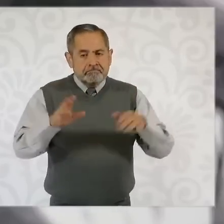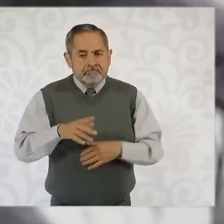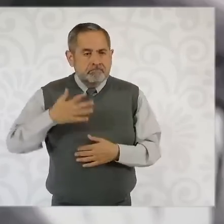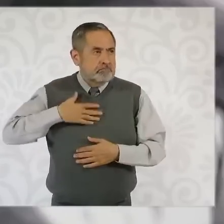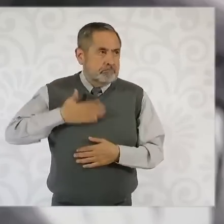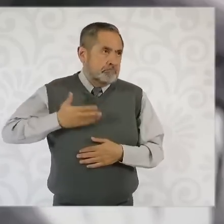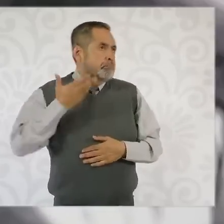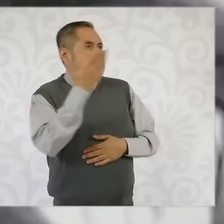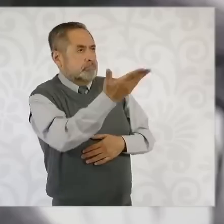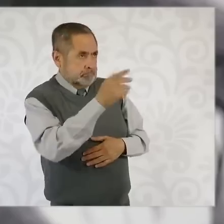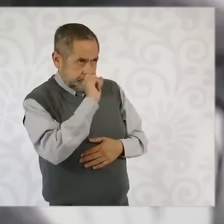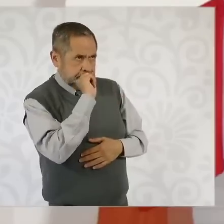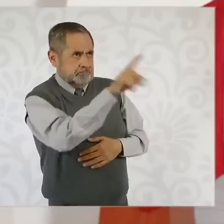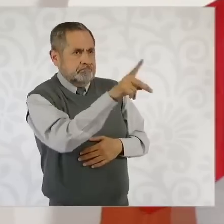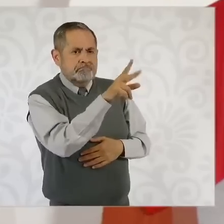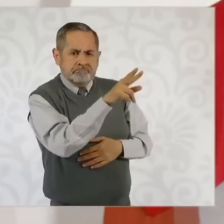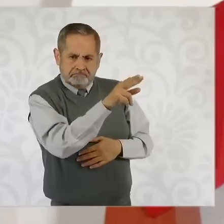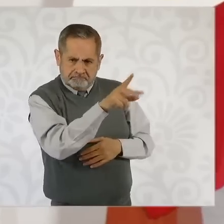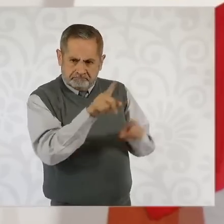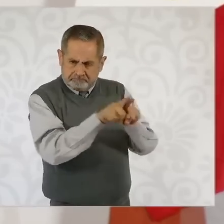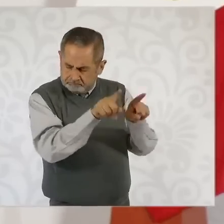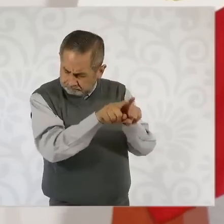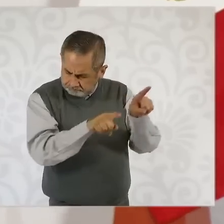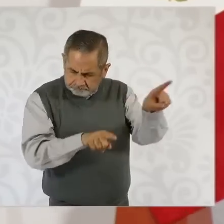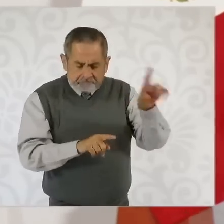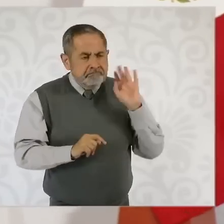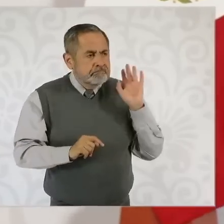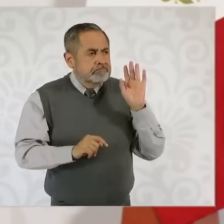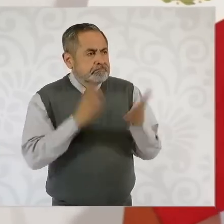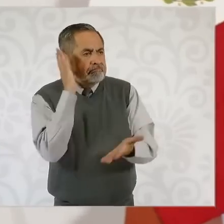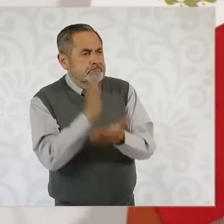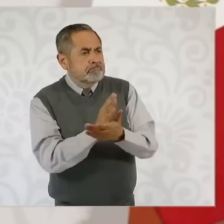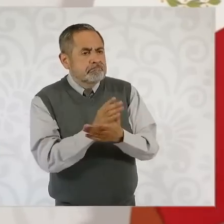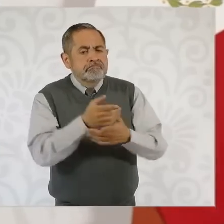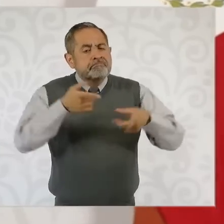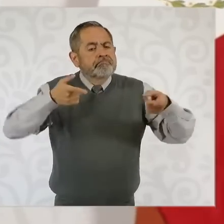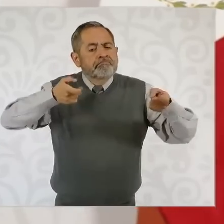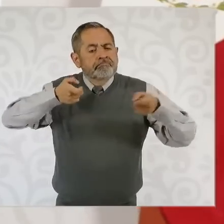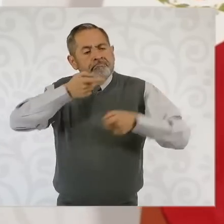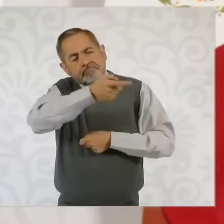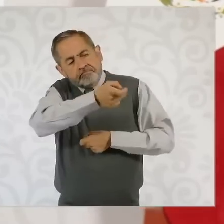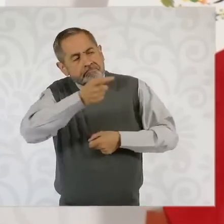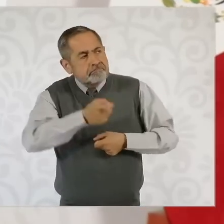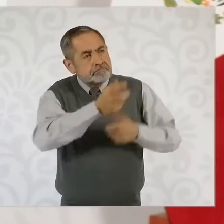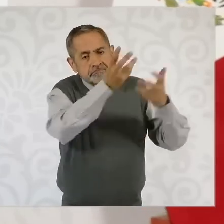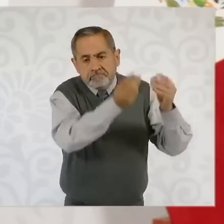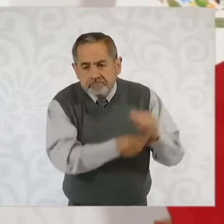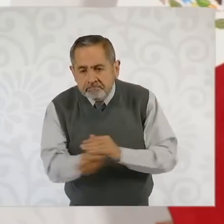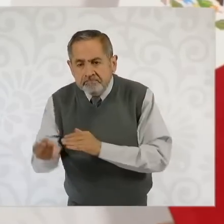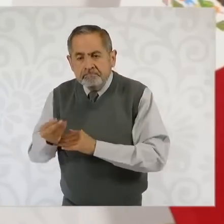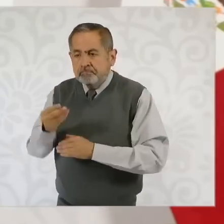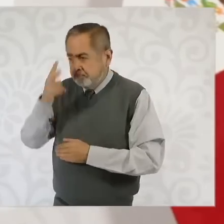ellos también participen en que no entren armas de Estados Unidos a México particularmente todas